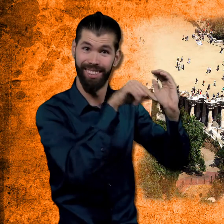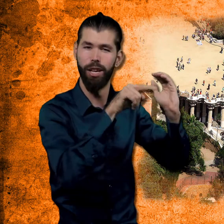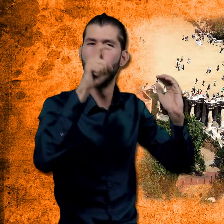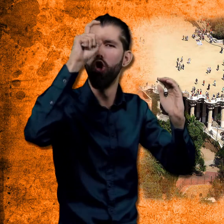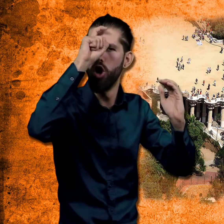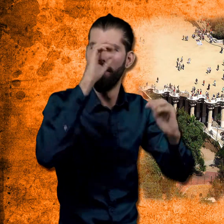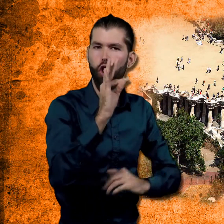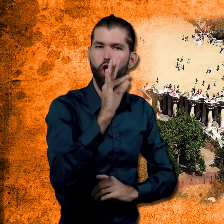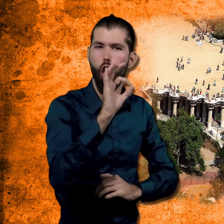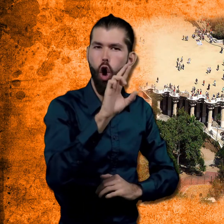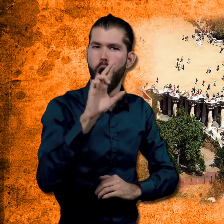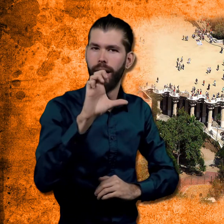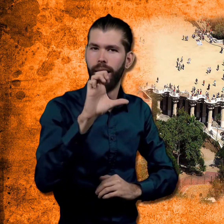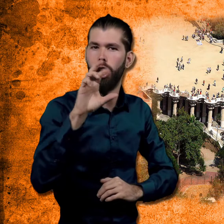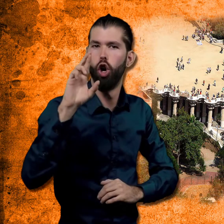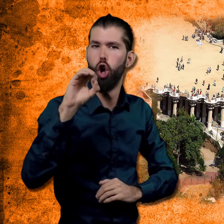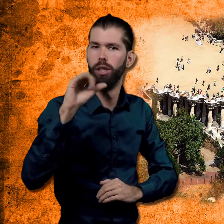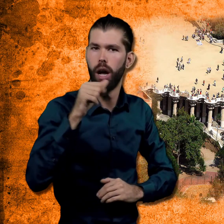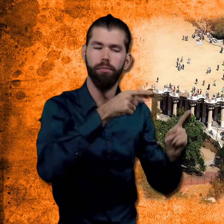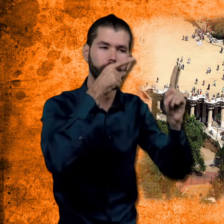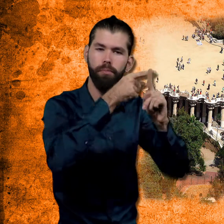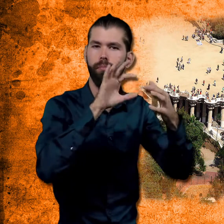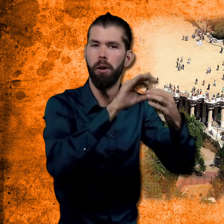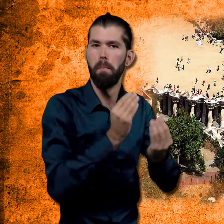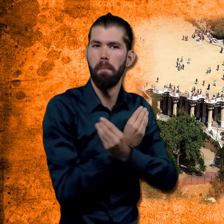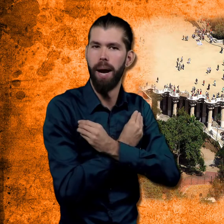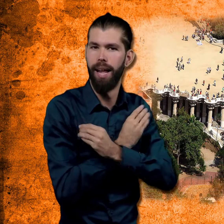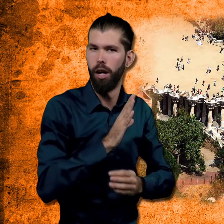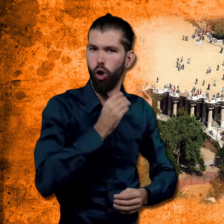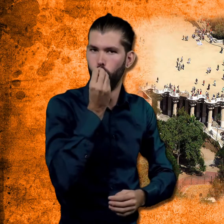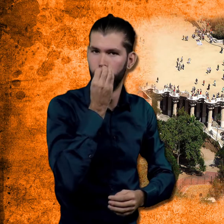denominada Torre Rosa en referència a la Verge del Roser,